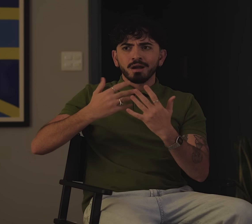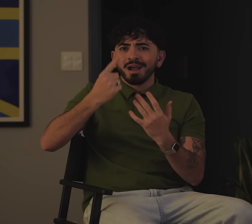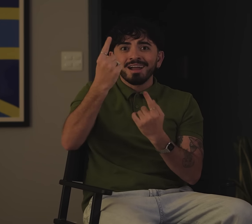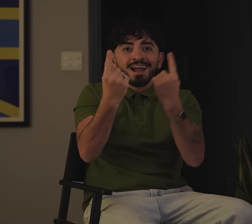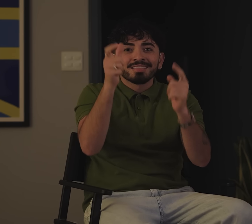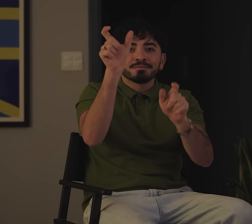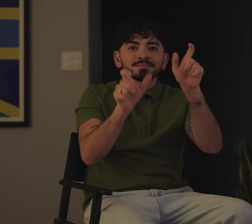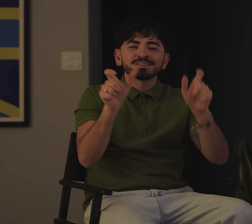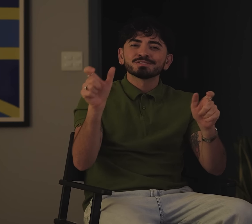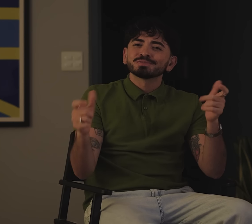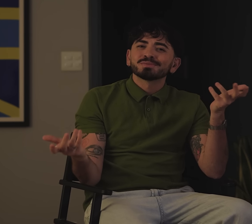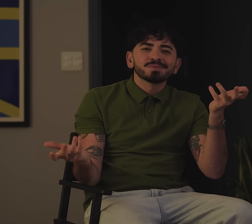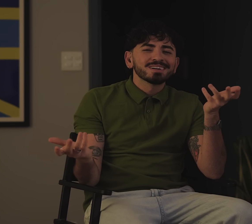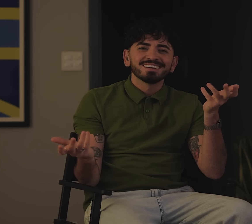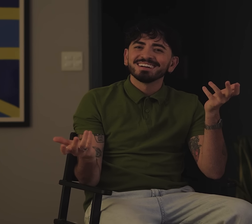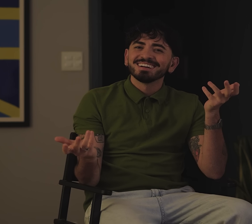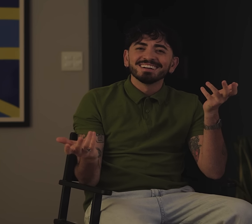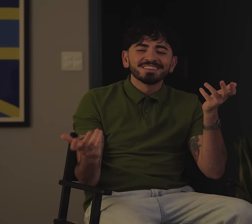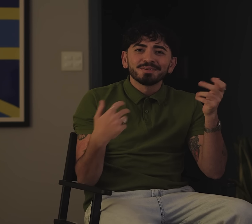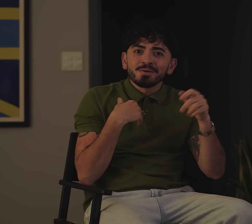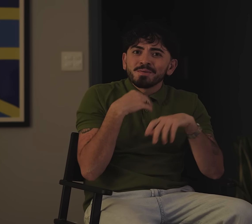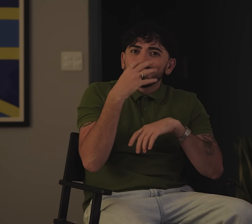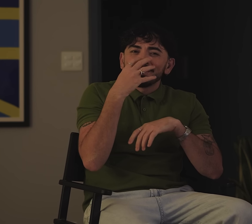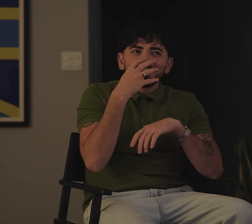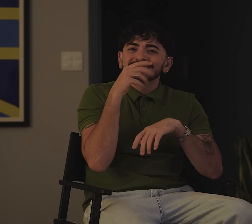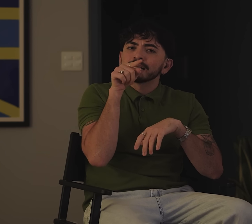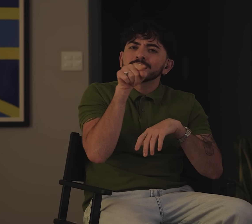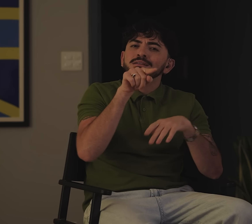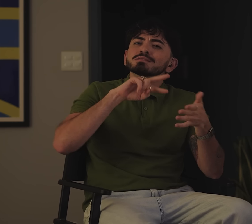Foi tanta coisa que aprendi durante esses anos com cada pessoa. Fico admirado.